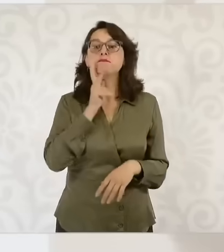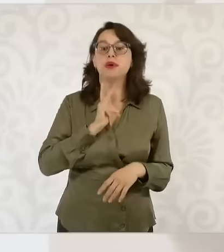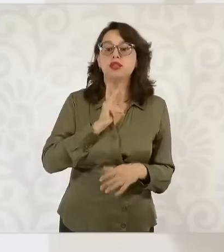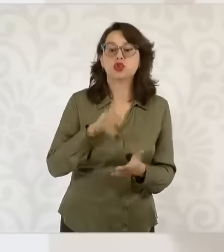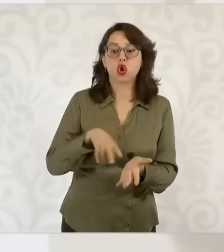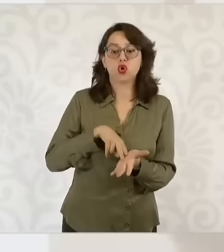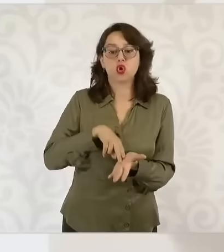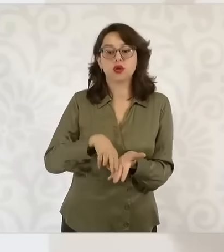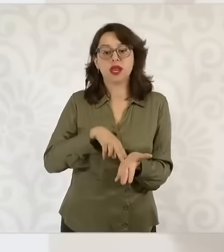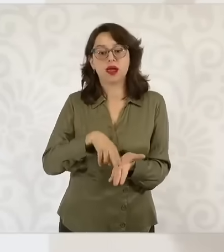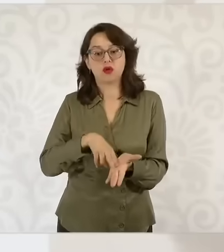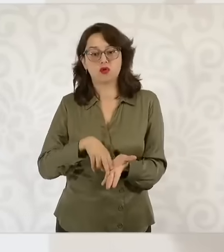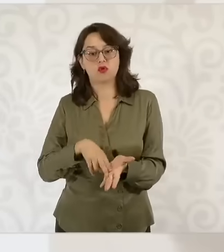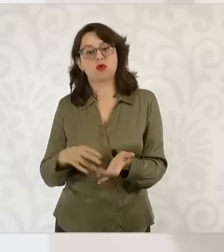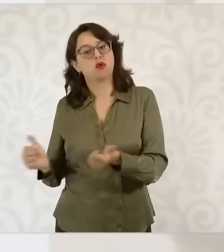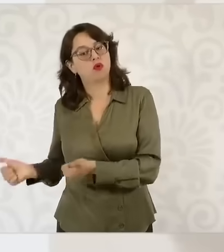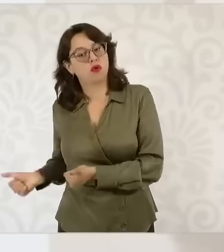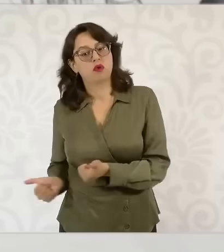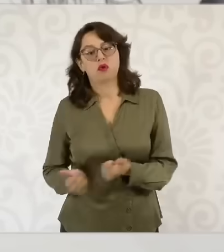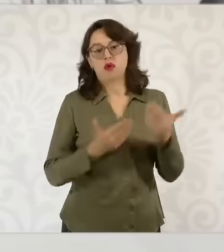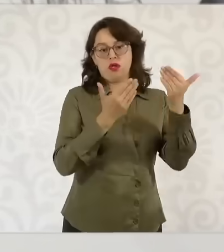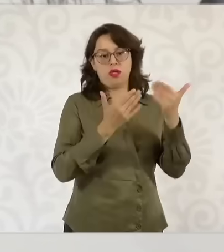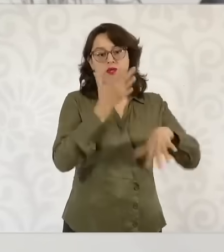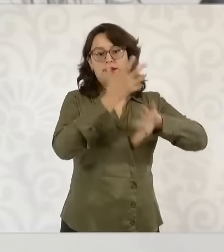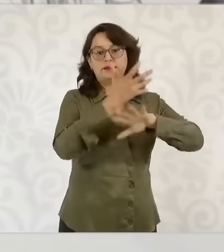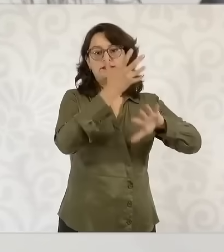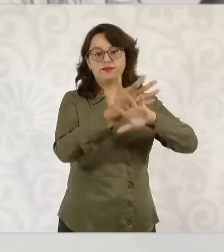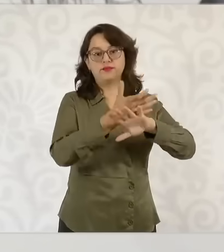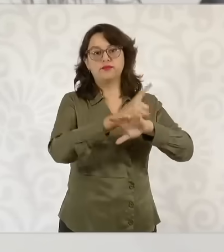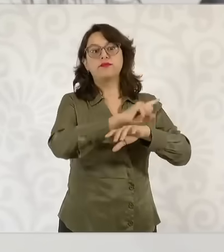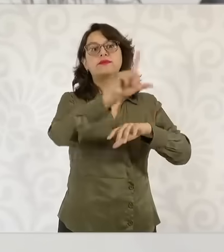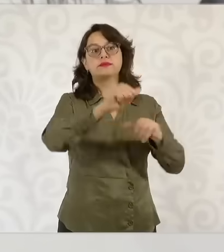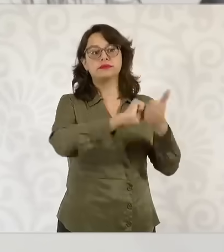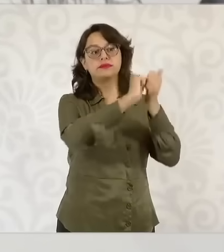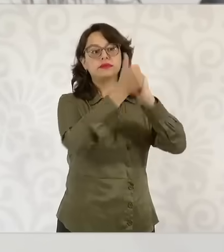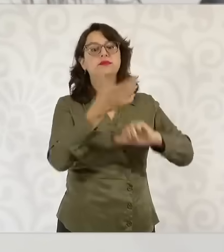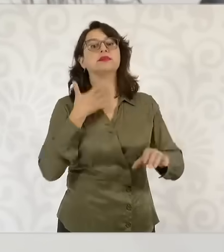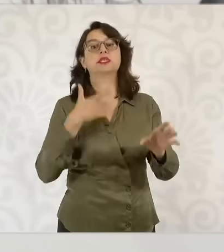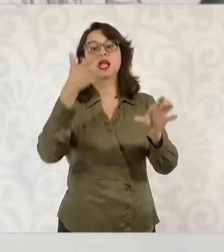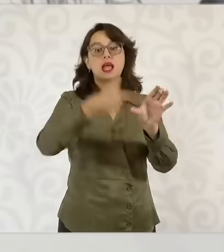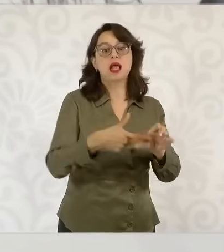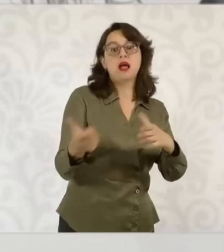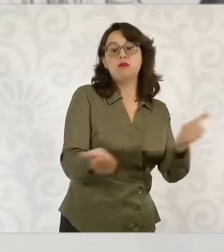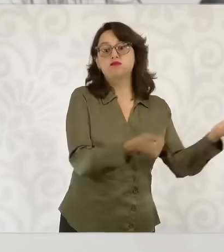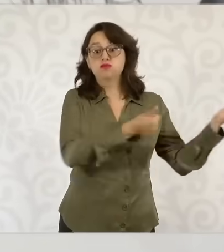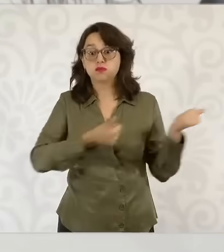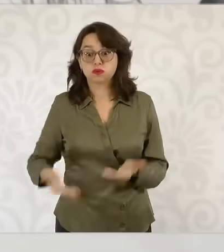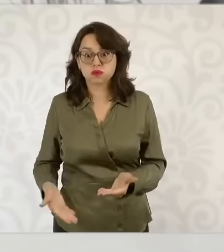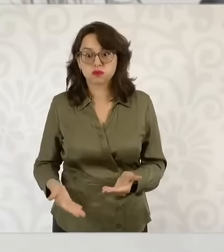se va a refinar a una refinería de Estados Unidos y entra de manera ilegal a México.